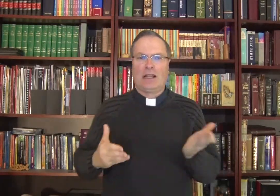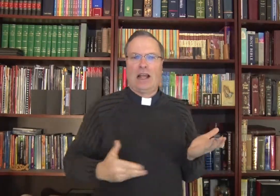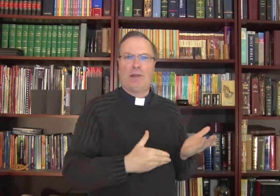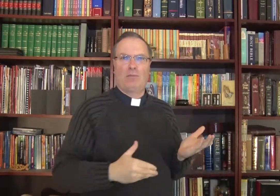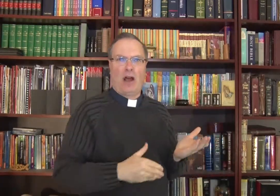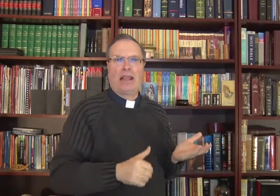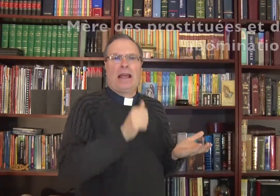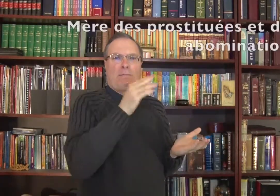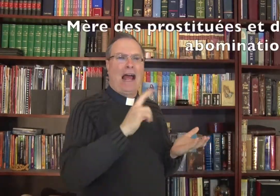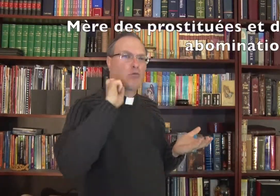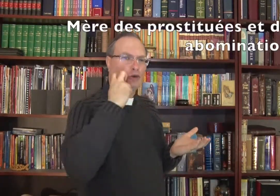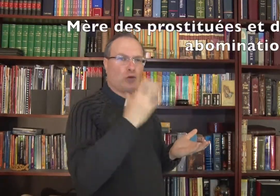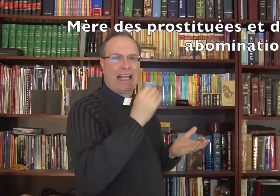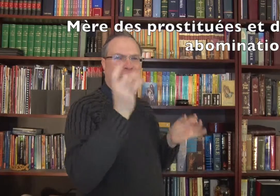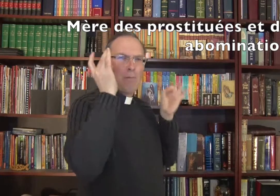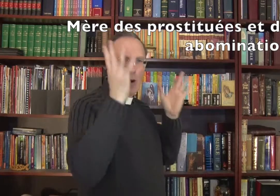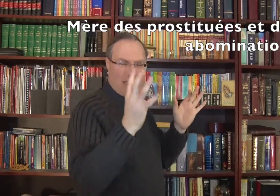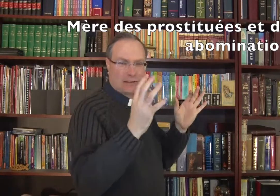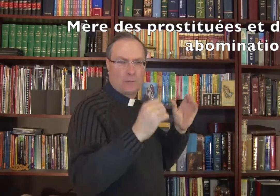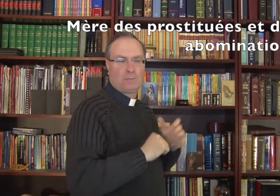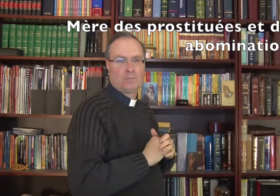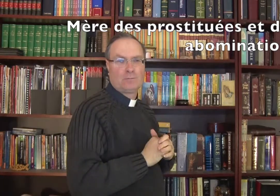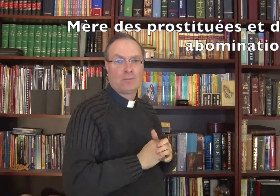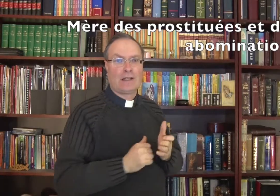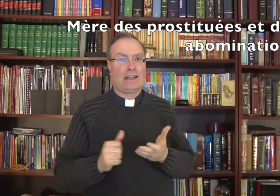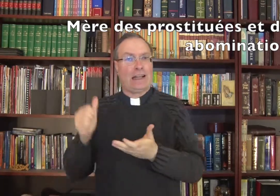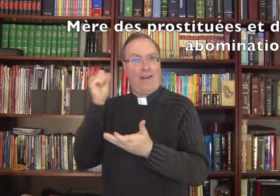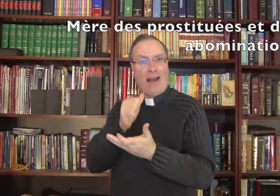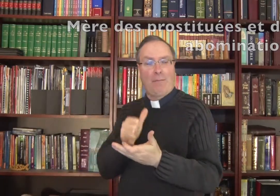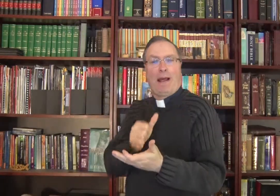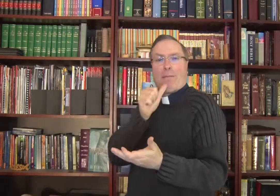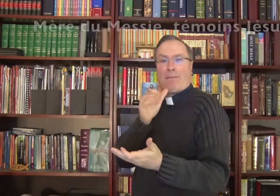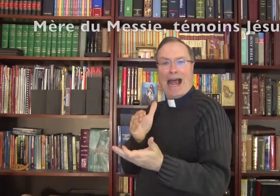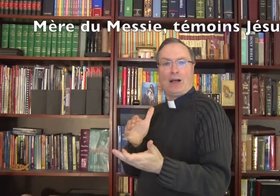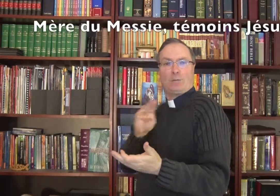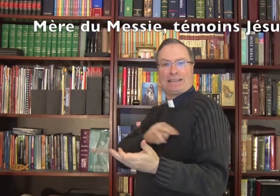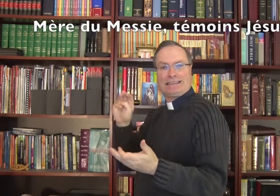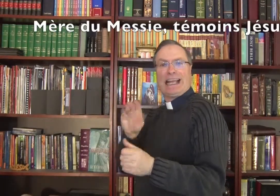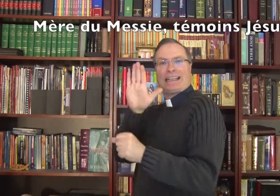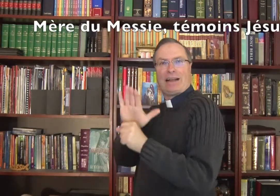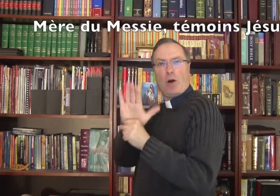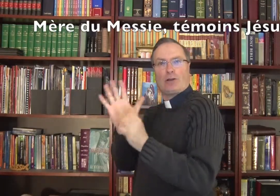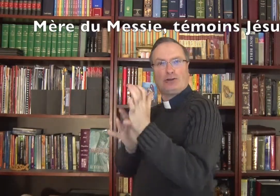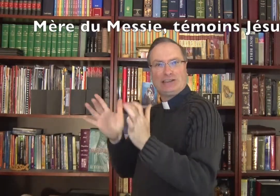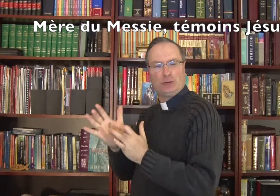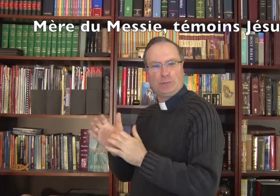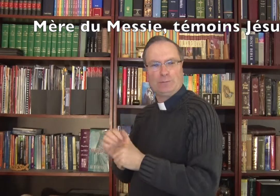Babylone - Mère des prostitués et abominations La femme - Mère du Messie et témoins de Jésus